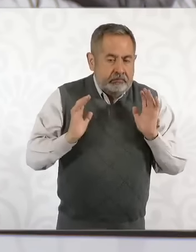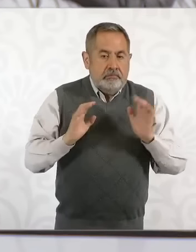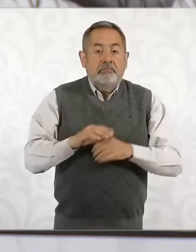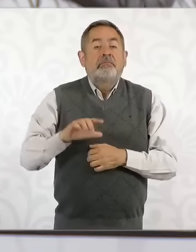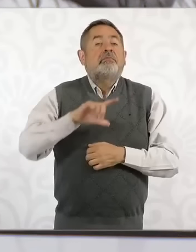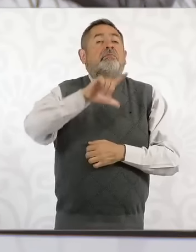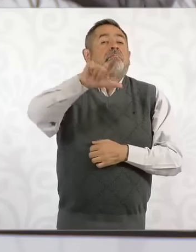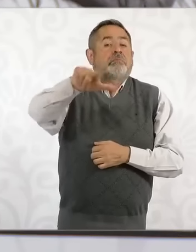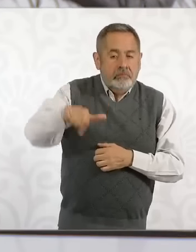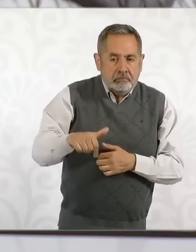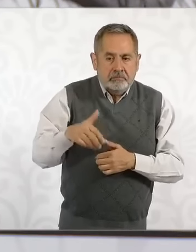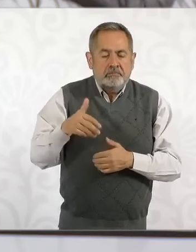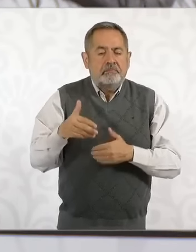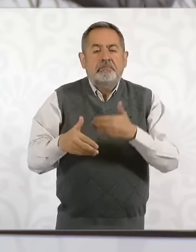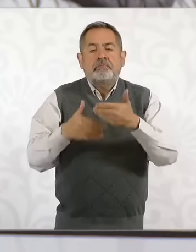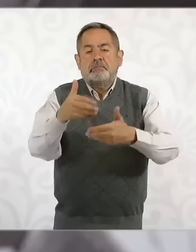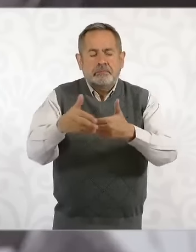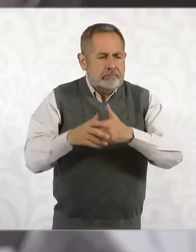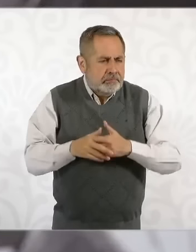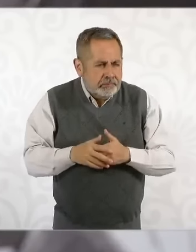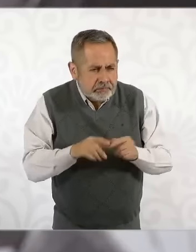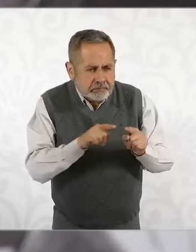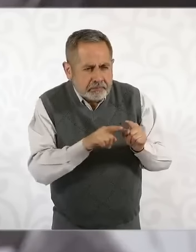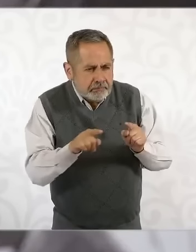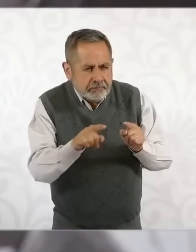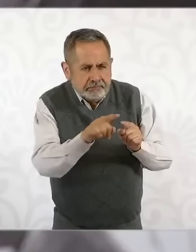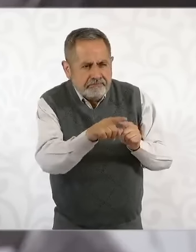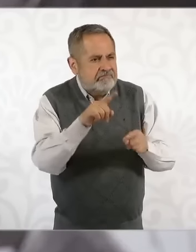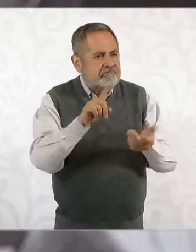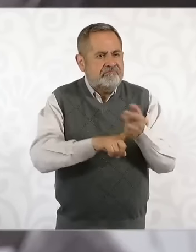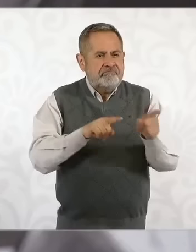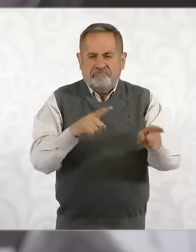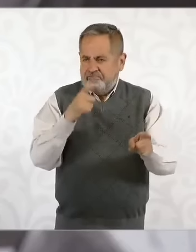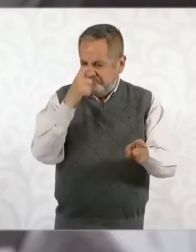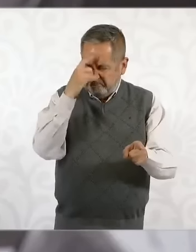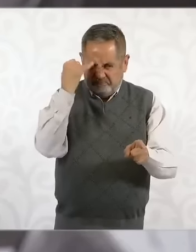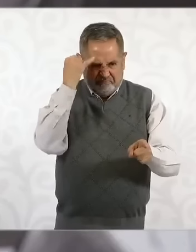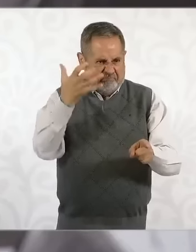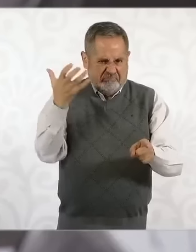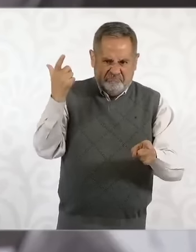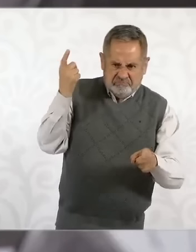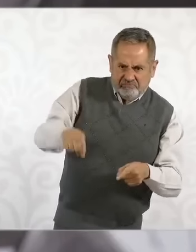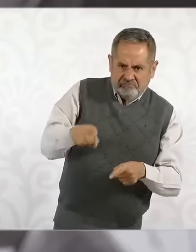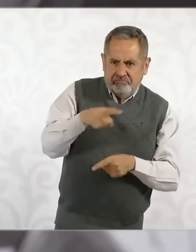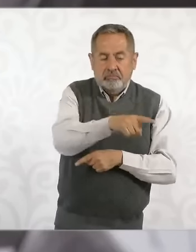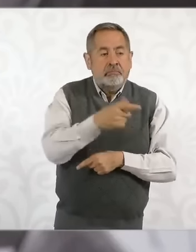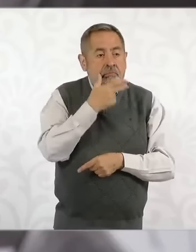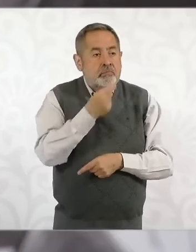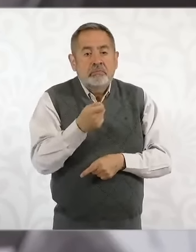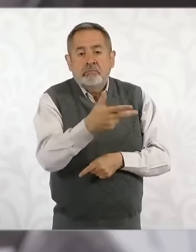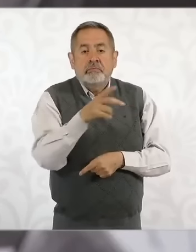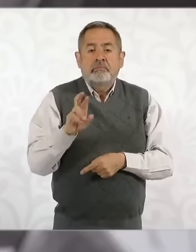después nos lleva al autor intelectual que es el R1 y hasta ahí tenemos ahorita la investigación.